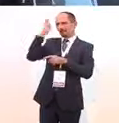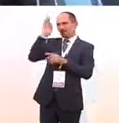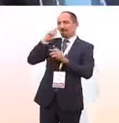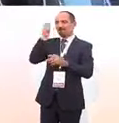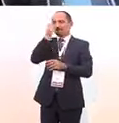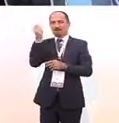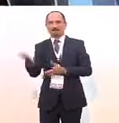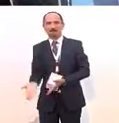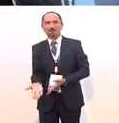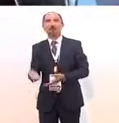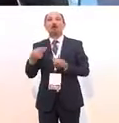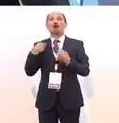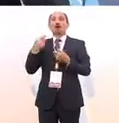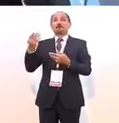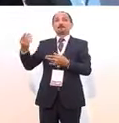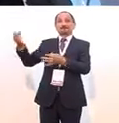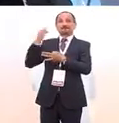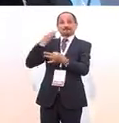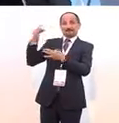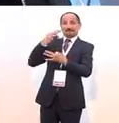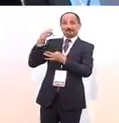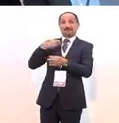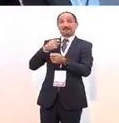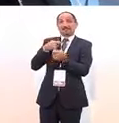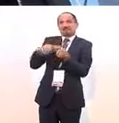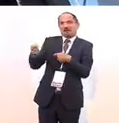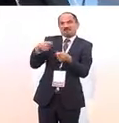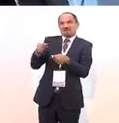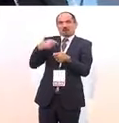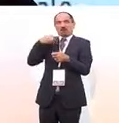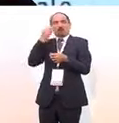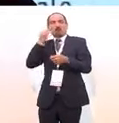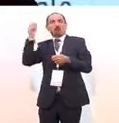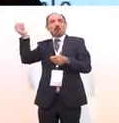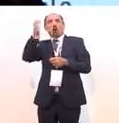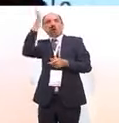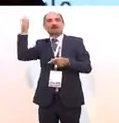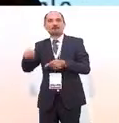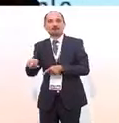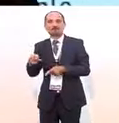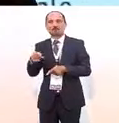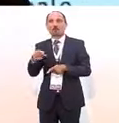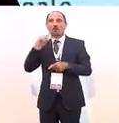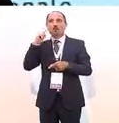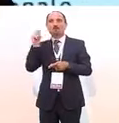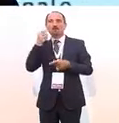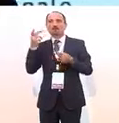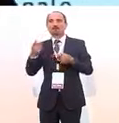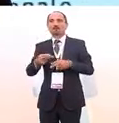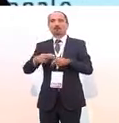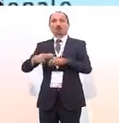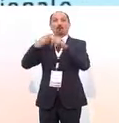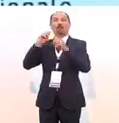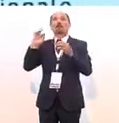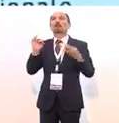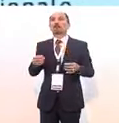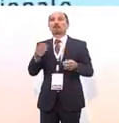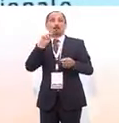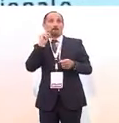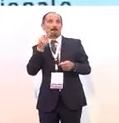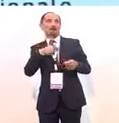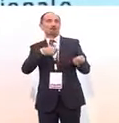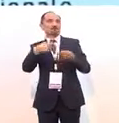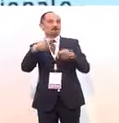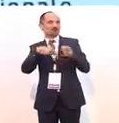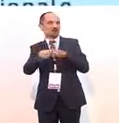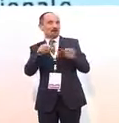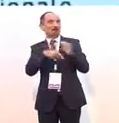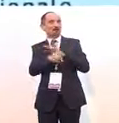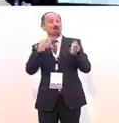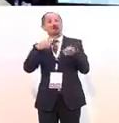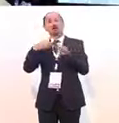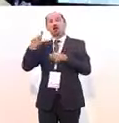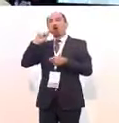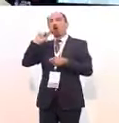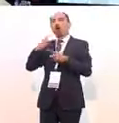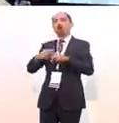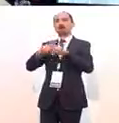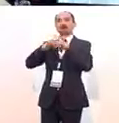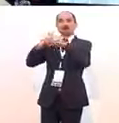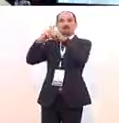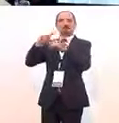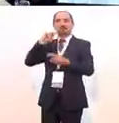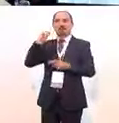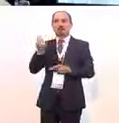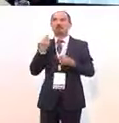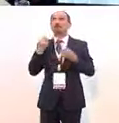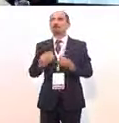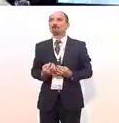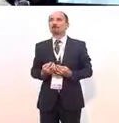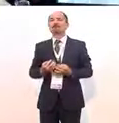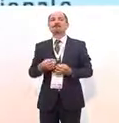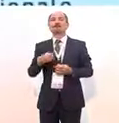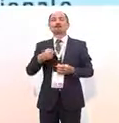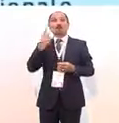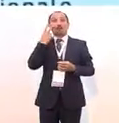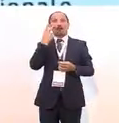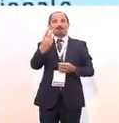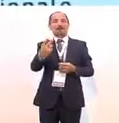giro. Ci davano degli “Spacciatori di ottimismo”. Andate a guardare gli articoli di quelli che